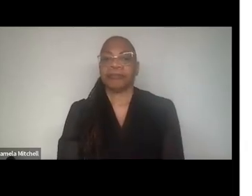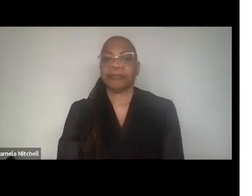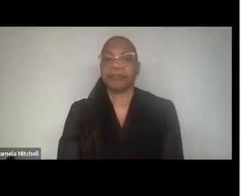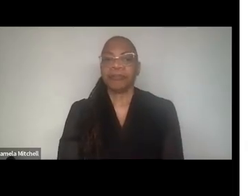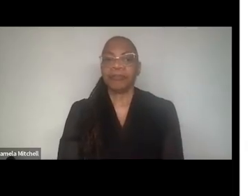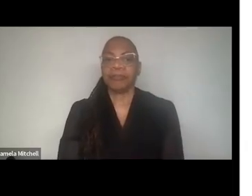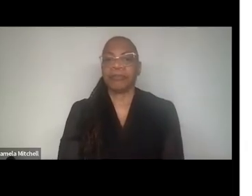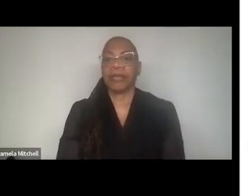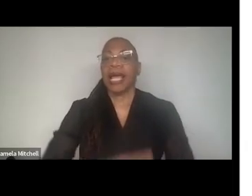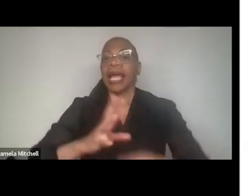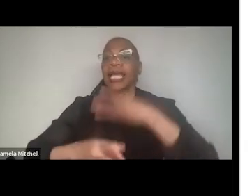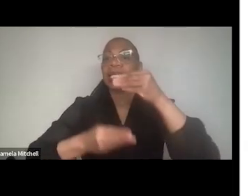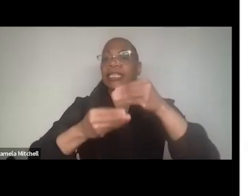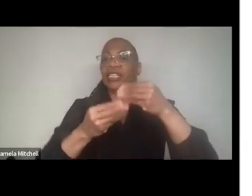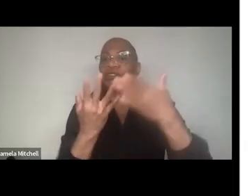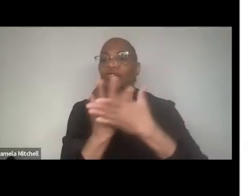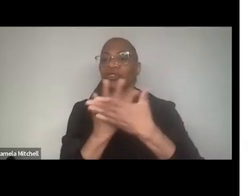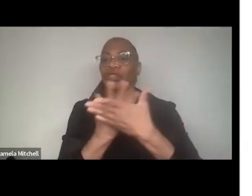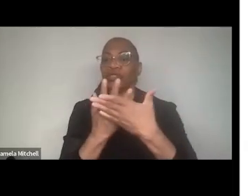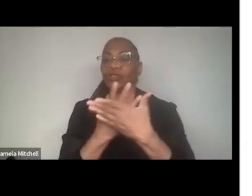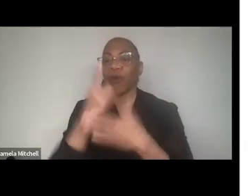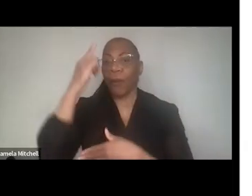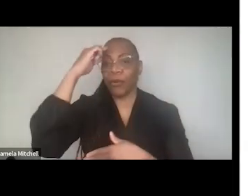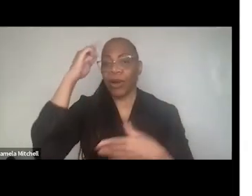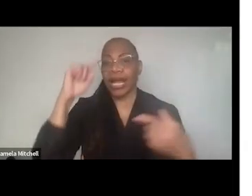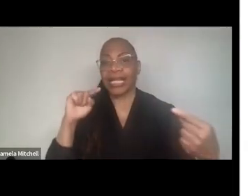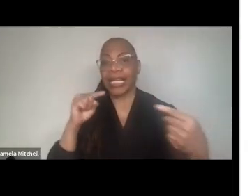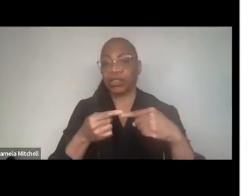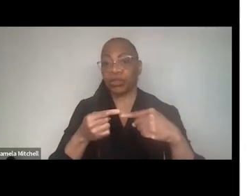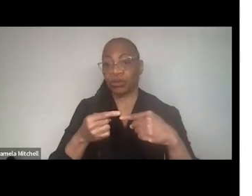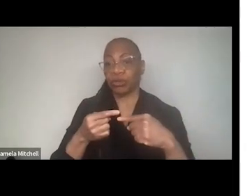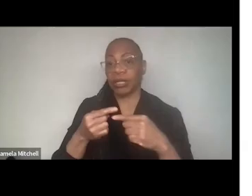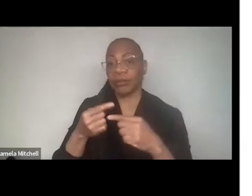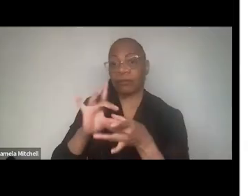Además de evaluar un historial de lesión cerebral, evaluar el historial se trata de identificar